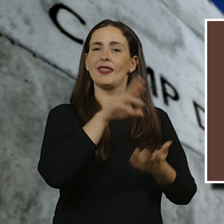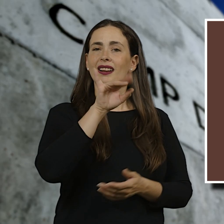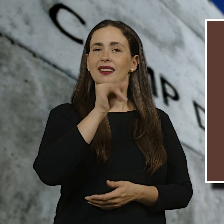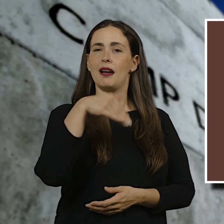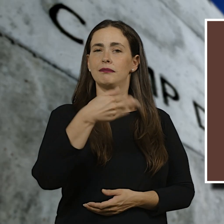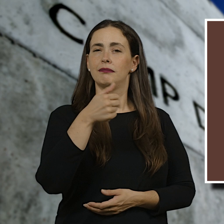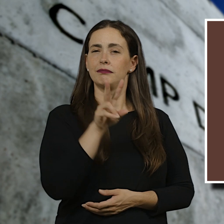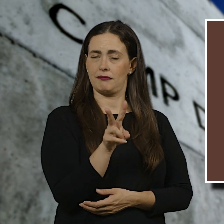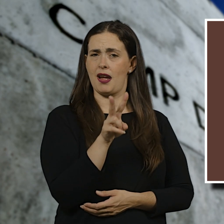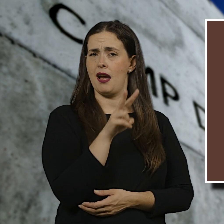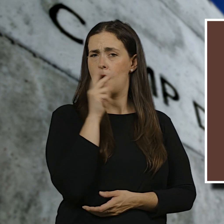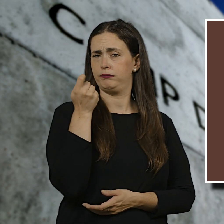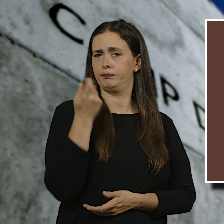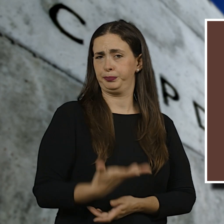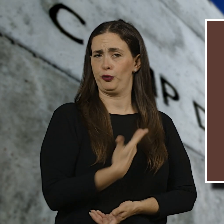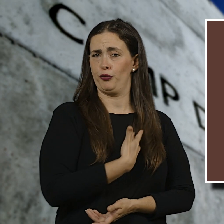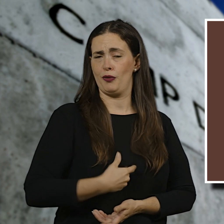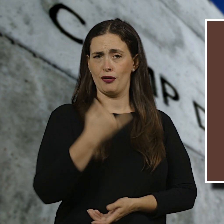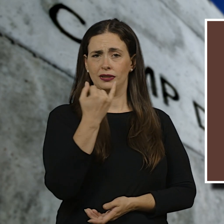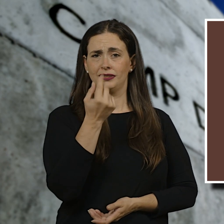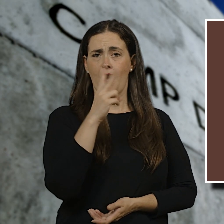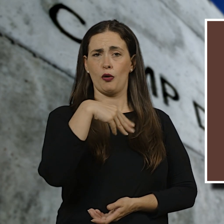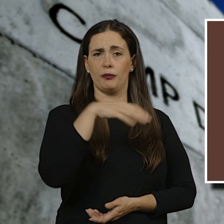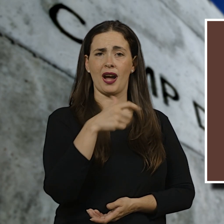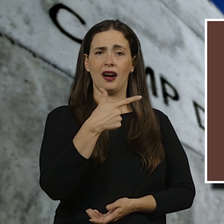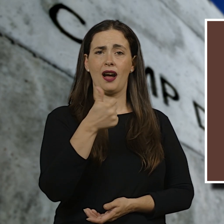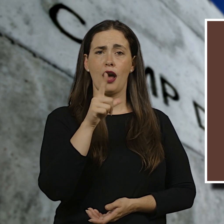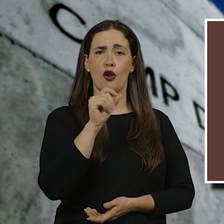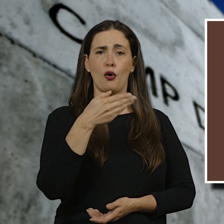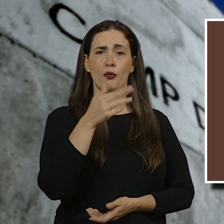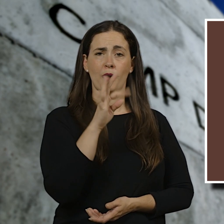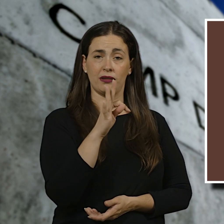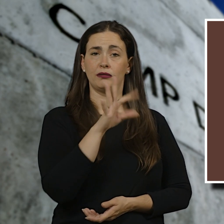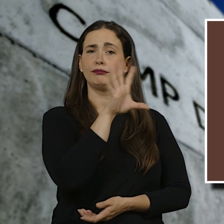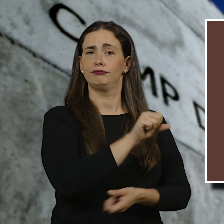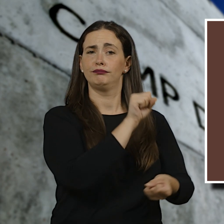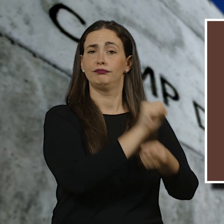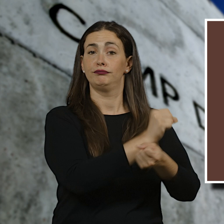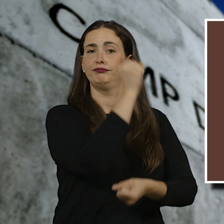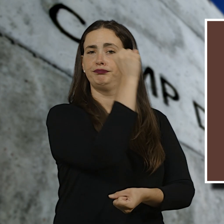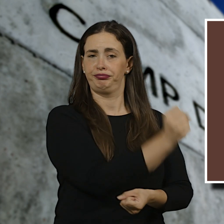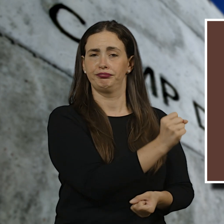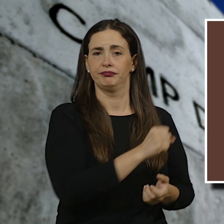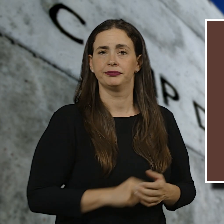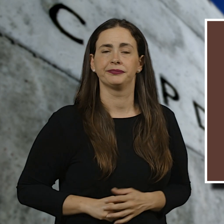Mas Riambau. La detenció i l’assassinat de l’hisendat Jaume Galobart